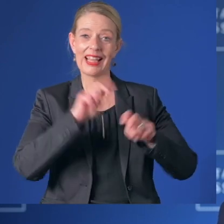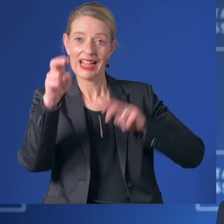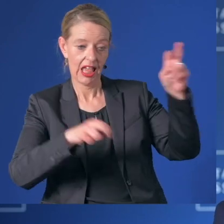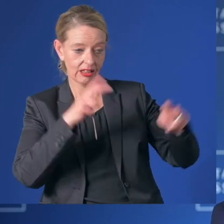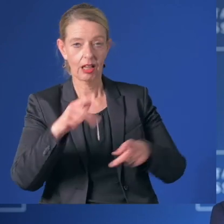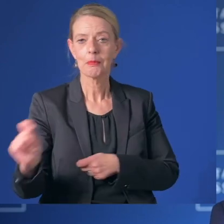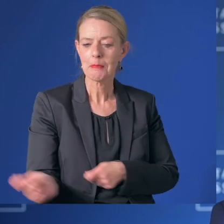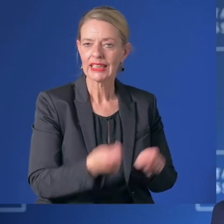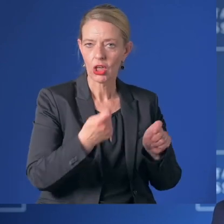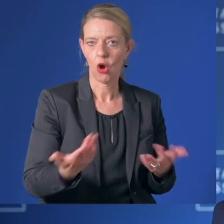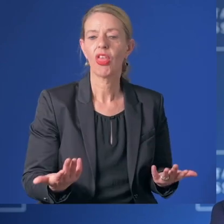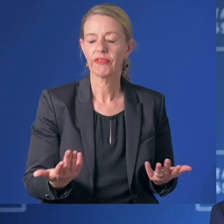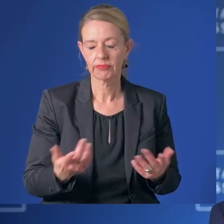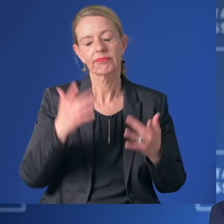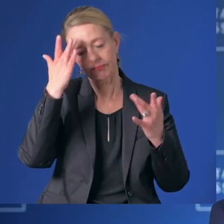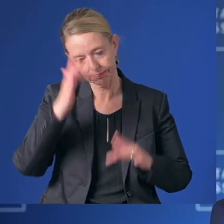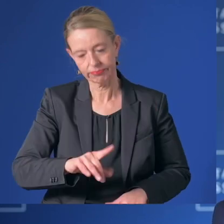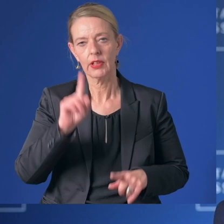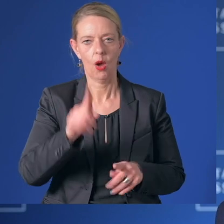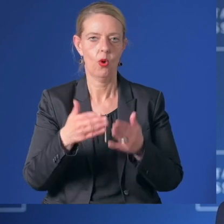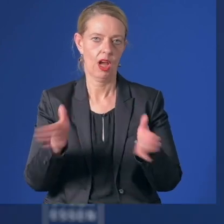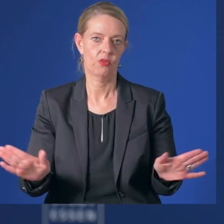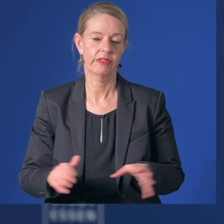Minigolfanlagen dürfen ebenfalls wieder öffnen. Und